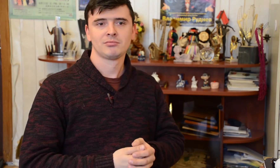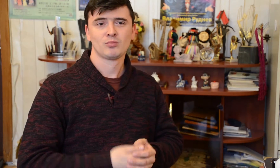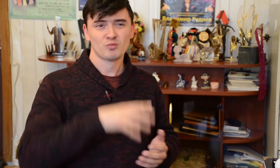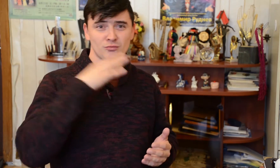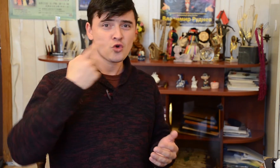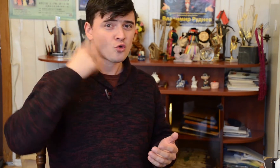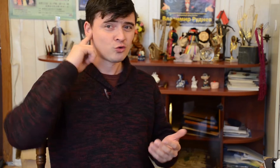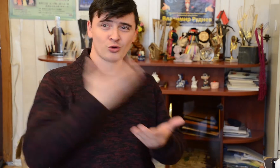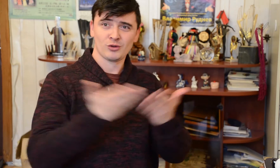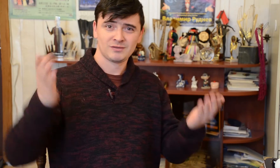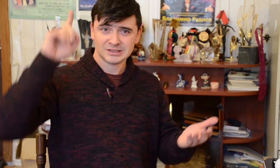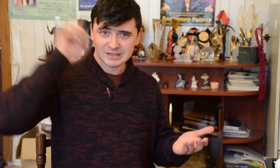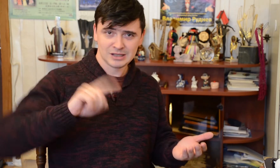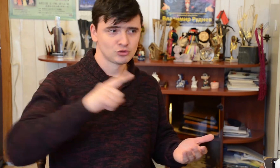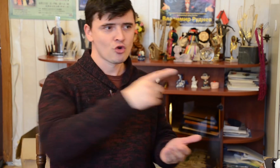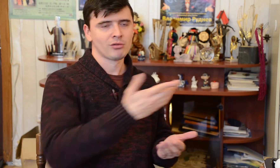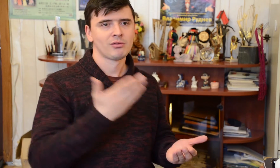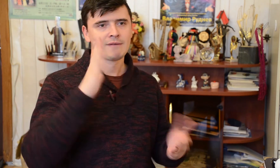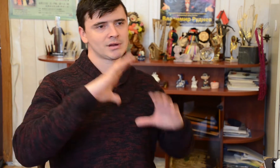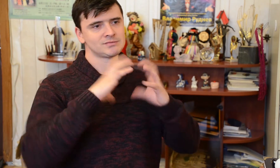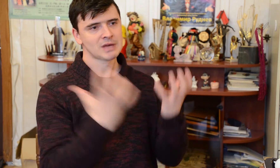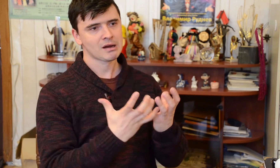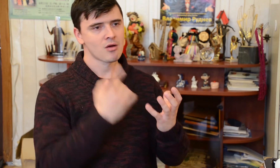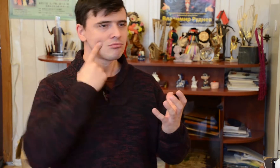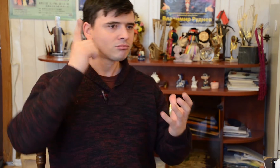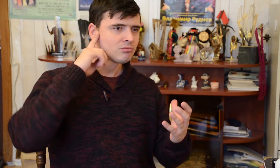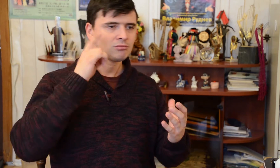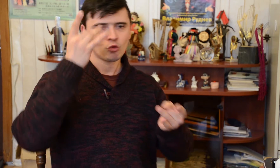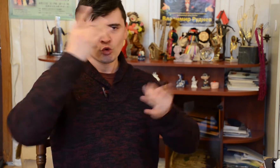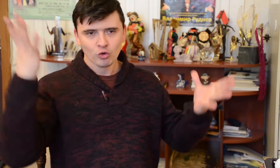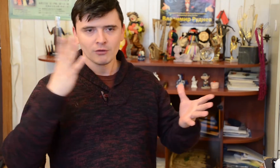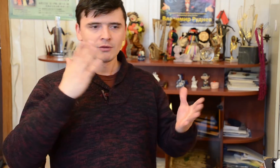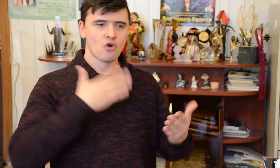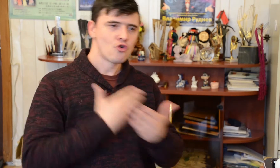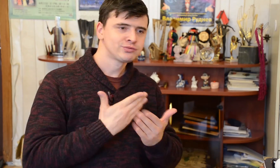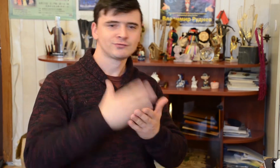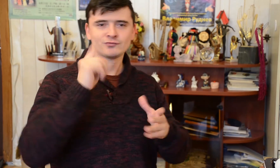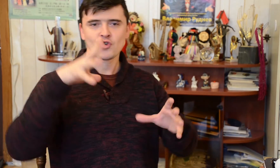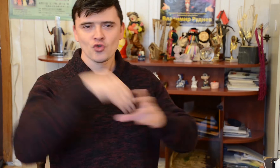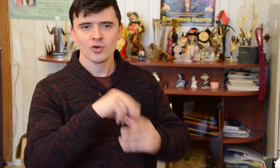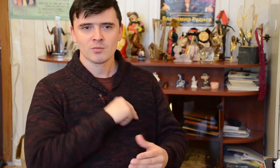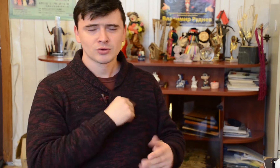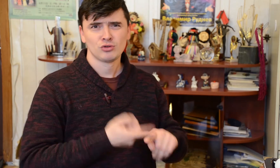Многие глухие знают, что в сфере культуры глухих, общественной деятельности ВОГ Чаушьян